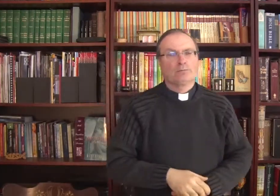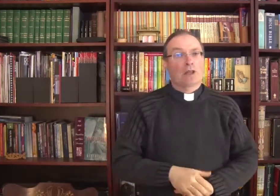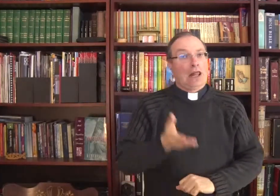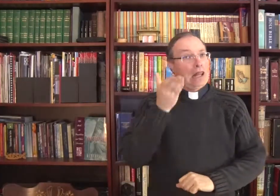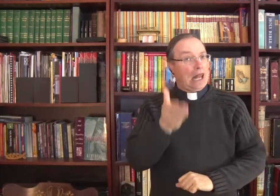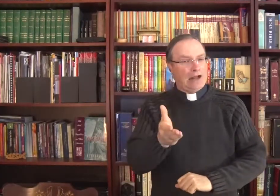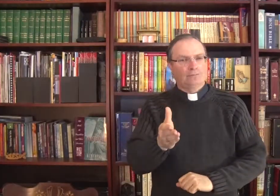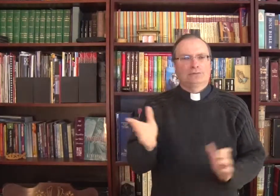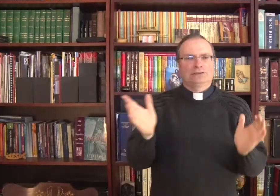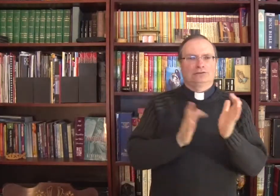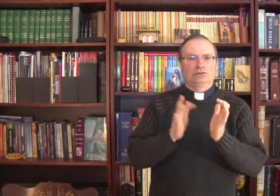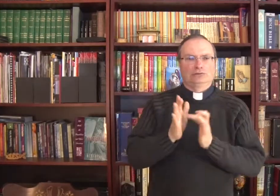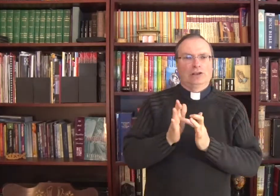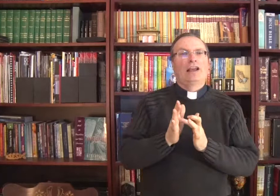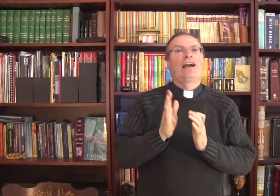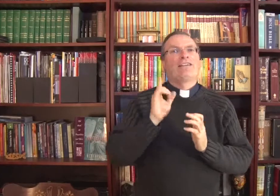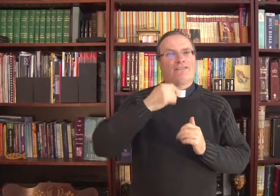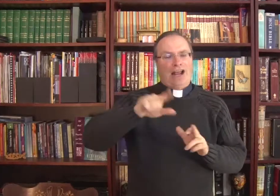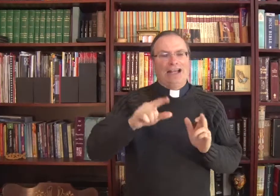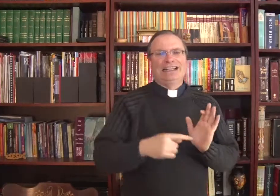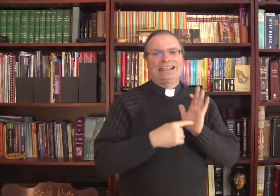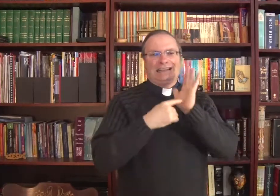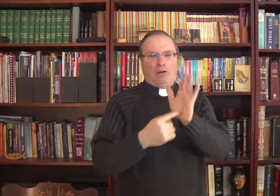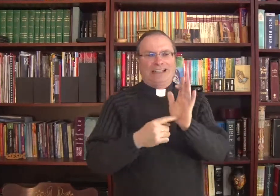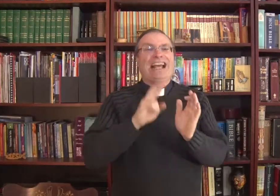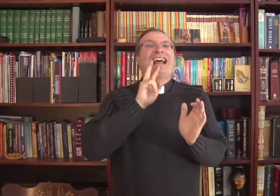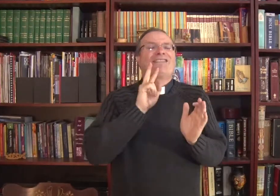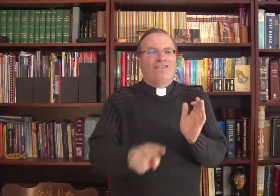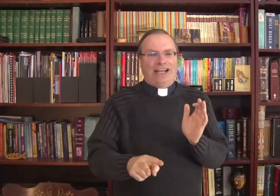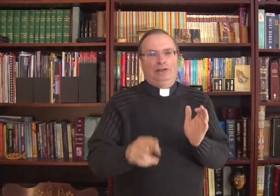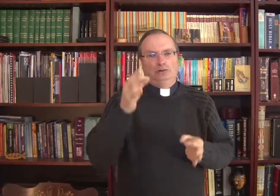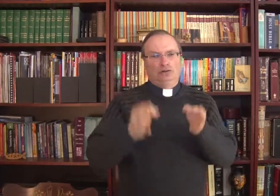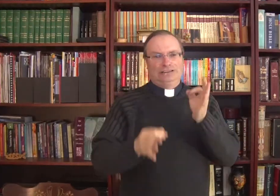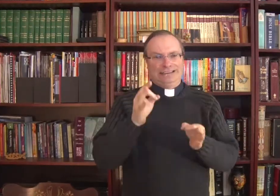Là Jésus va démontrer la vraie justice